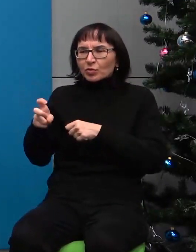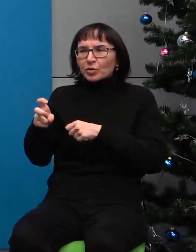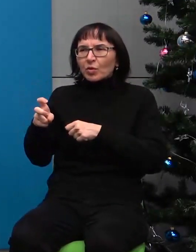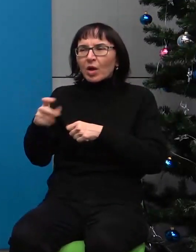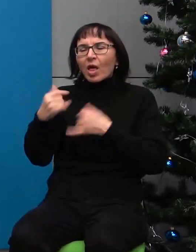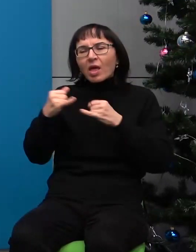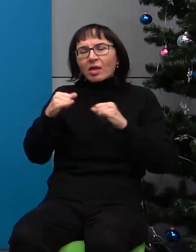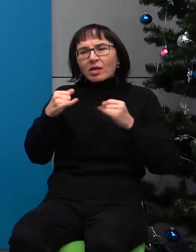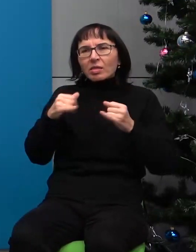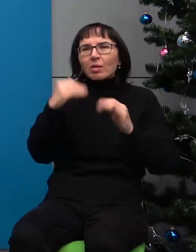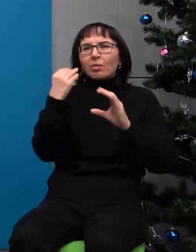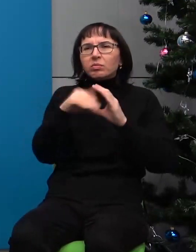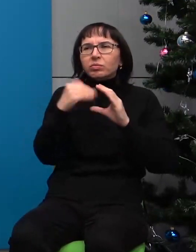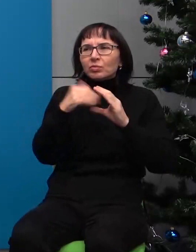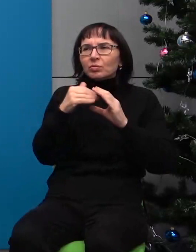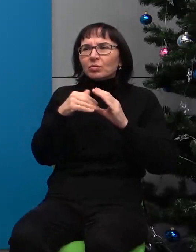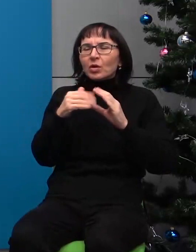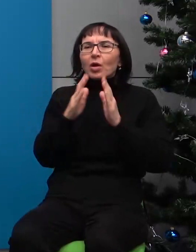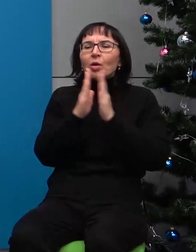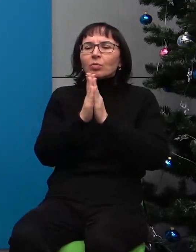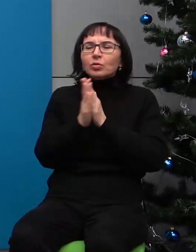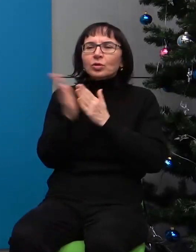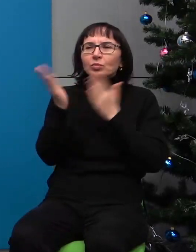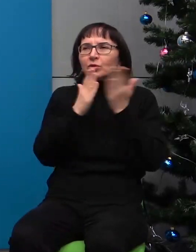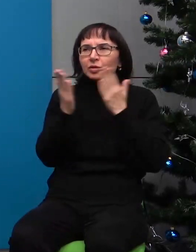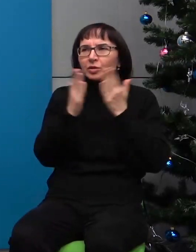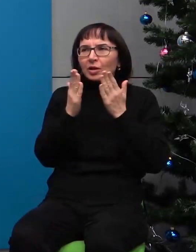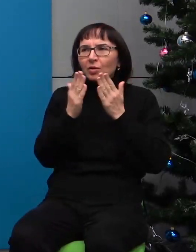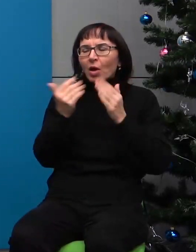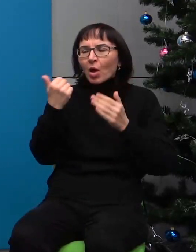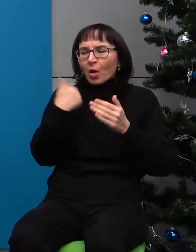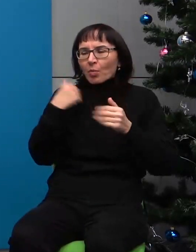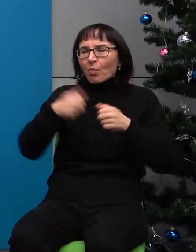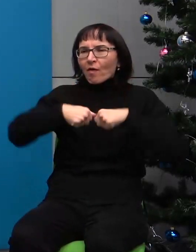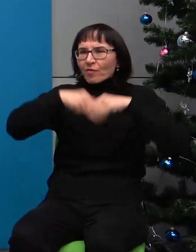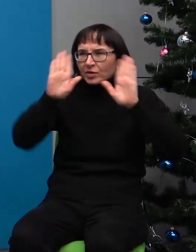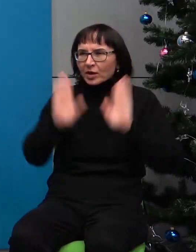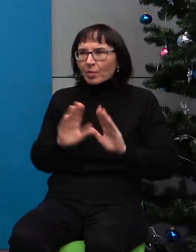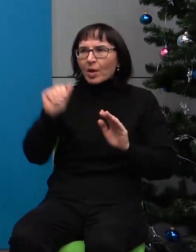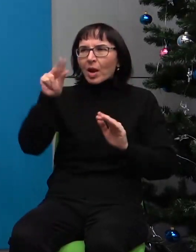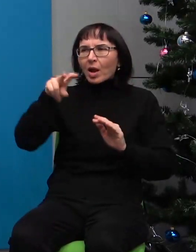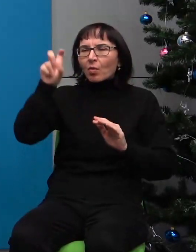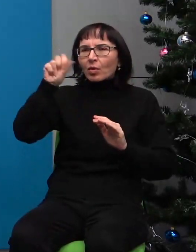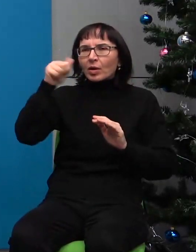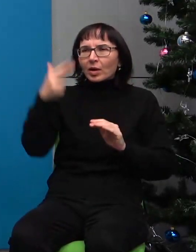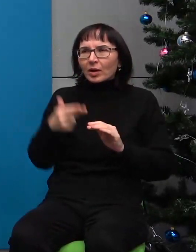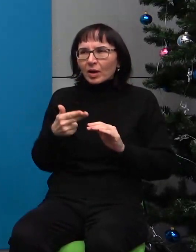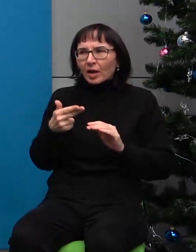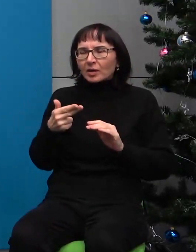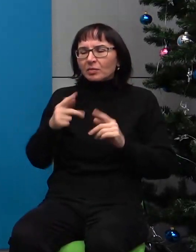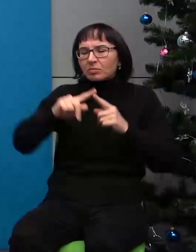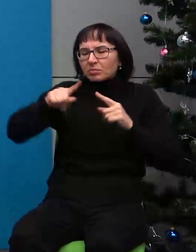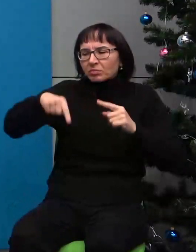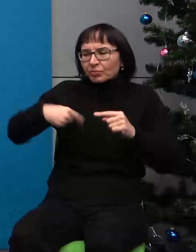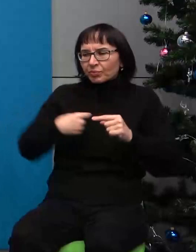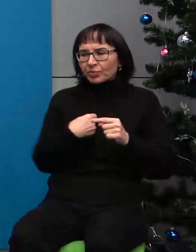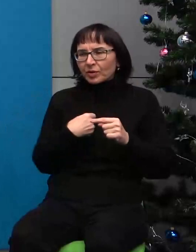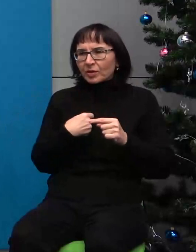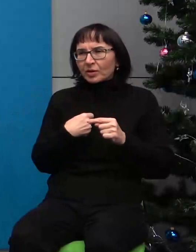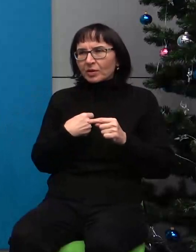I pamiętam stałem w oszonie przy Suche na Biały, jak dostałem maila na telefon, że to jest najciekawsza praca, jaką przeczytaliśmy o Tyrmandzie.